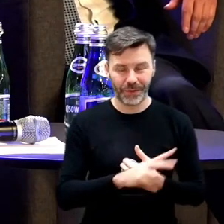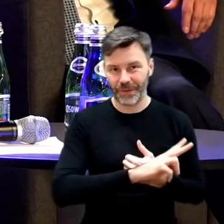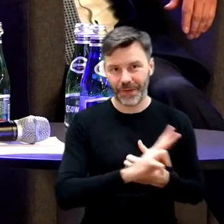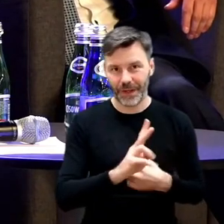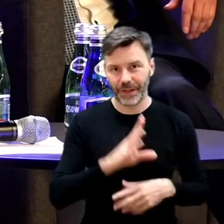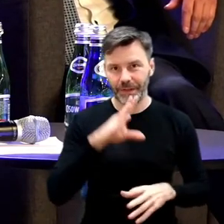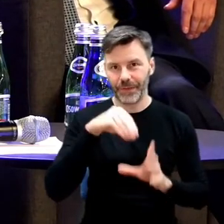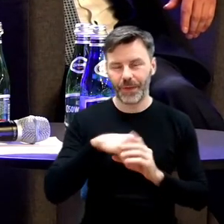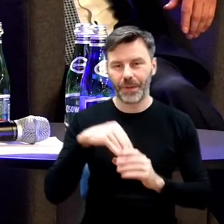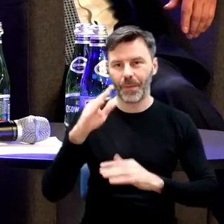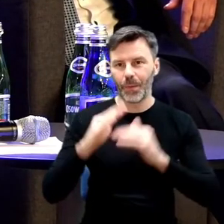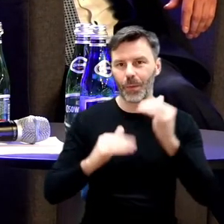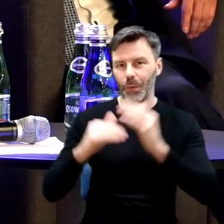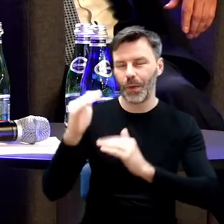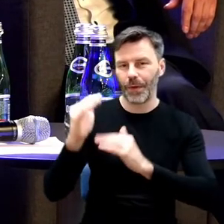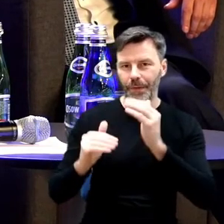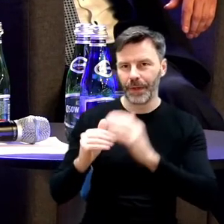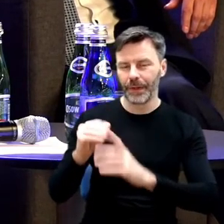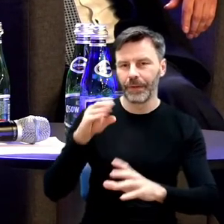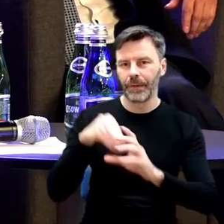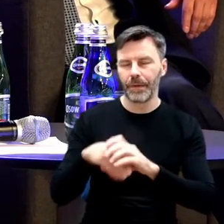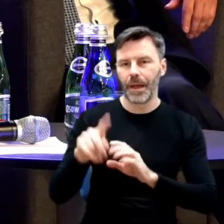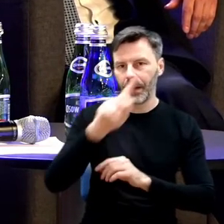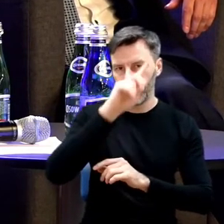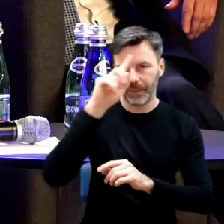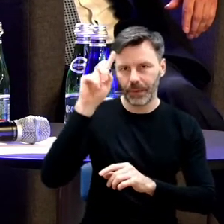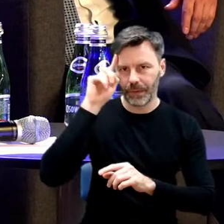ale wprzypadku budownictwa społecznego w sposób szczególny.